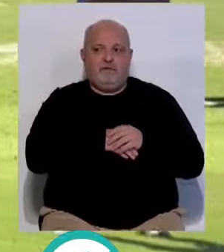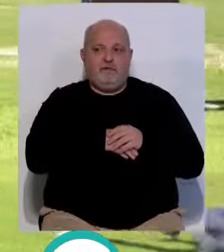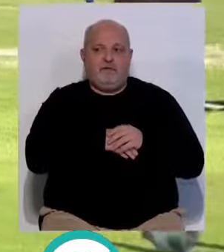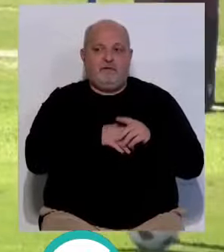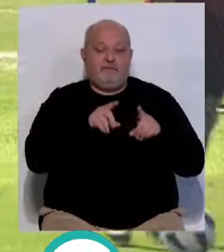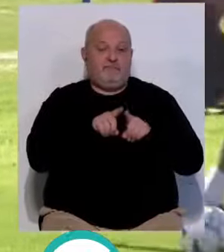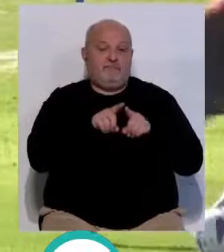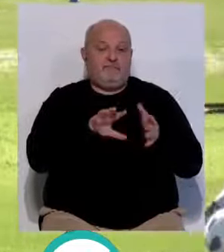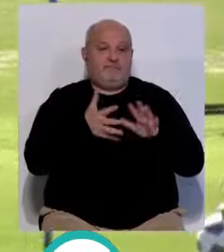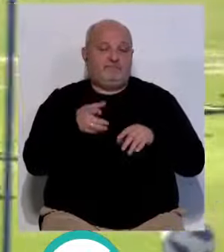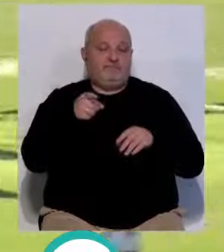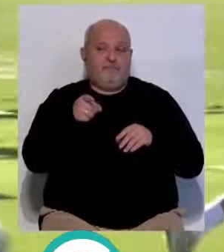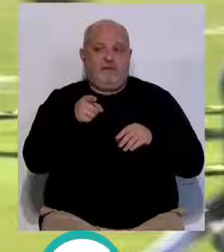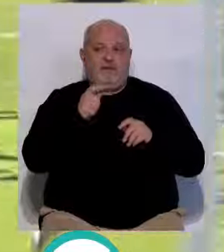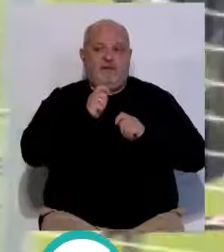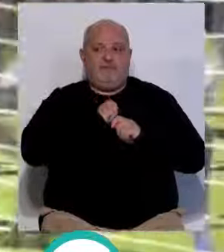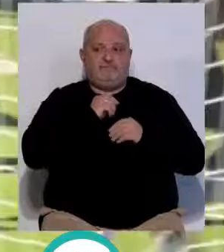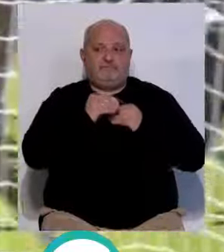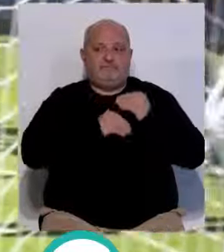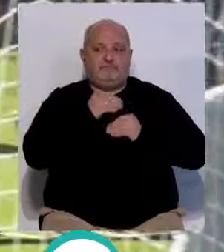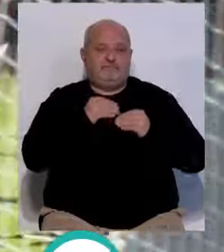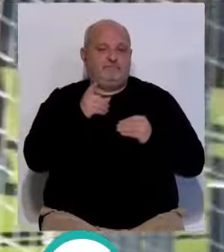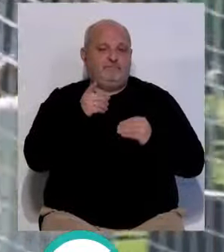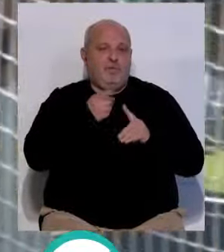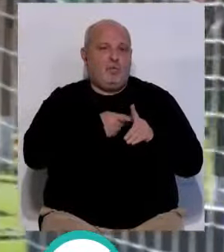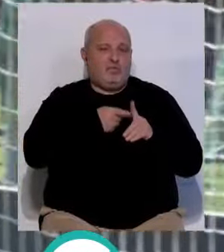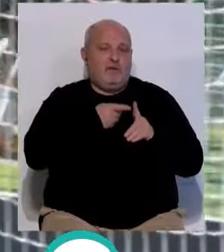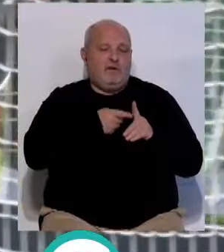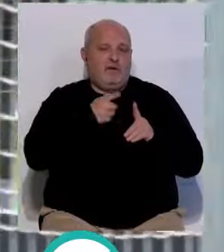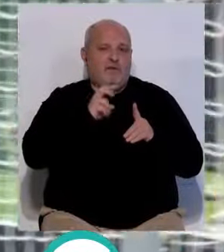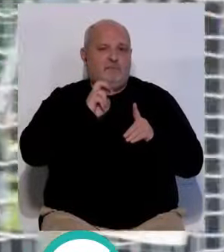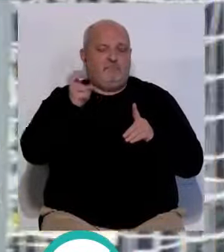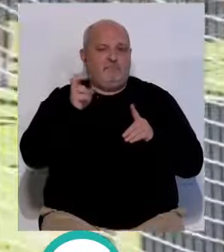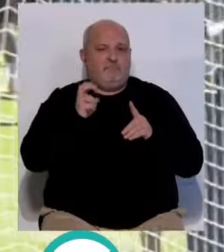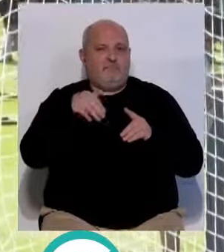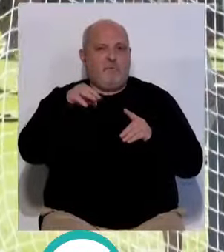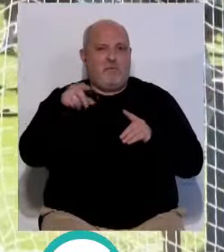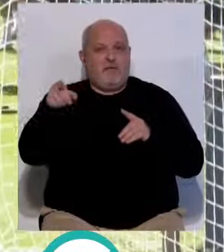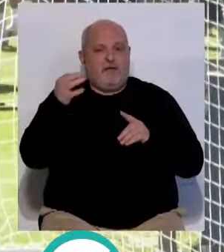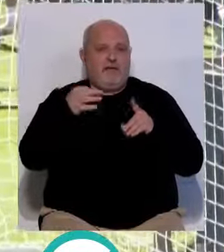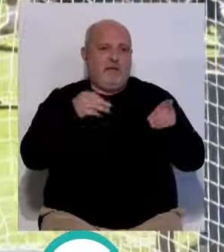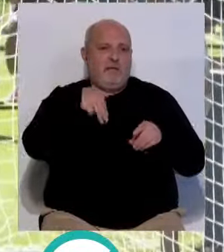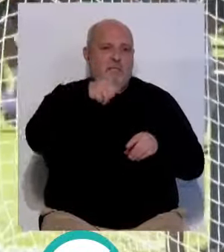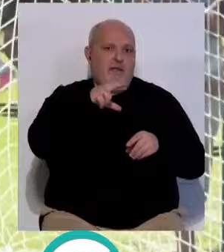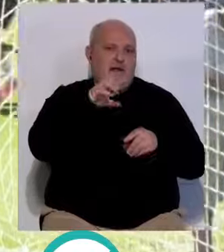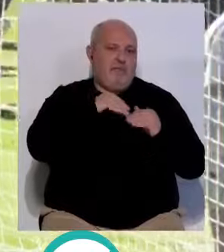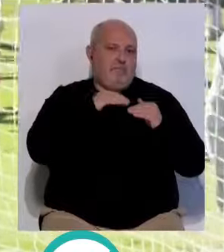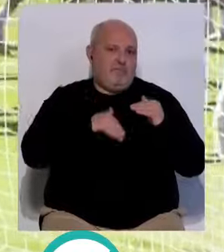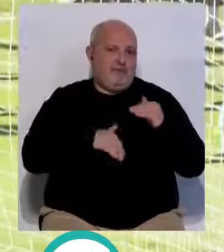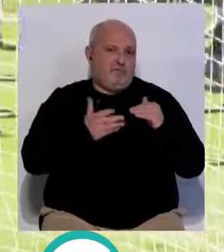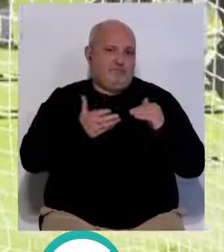sido lo que lo que le ha llevado a a utilizar a utilizar más a momo en Valle que que a otros que